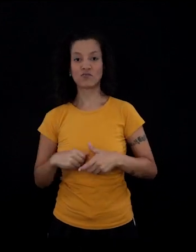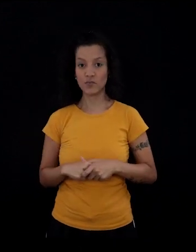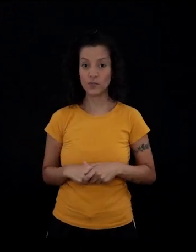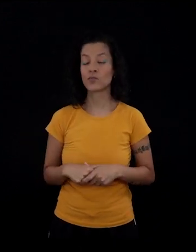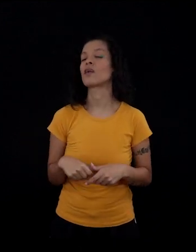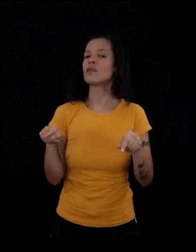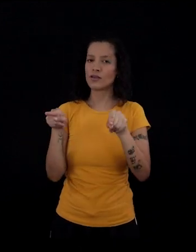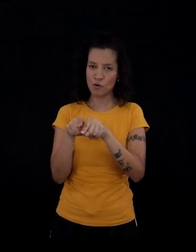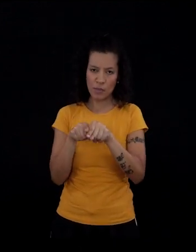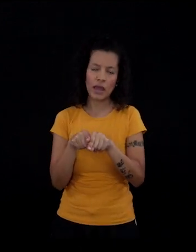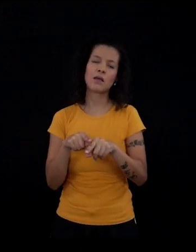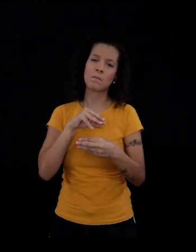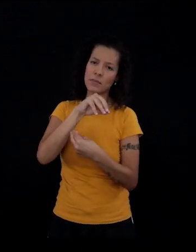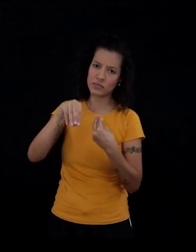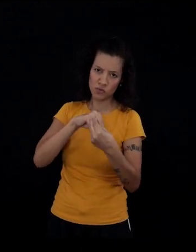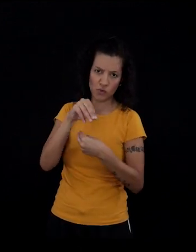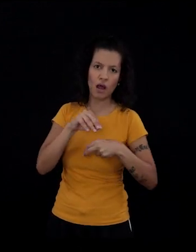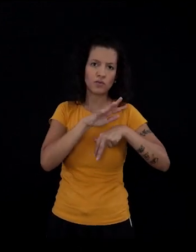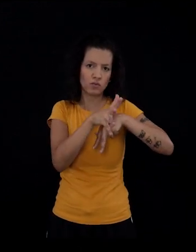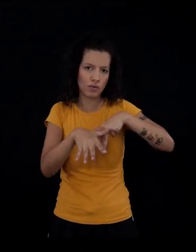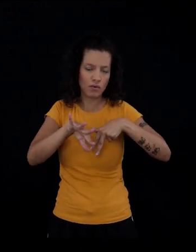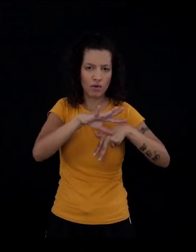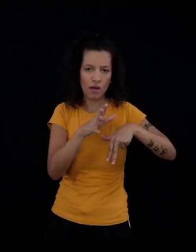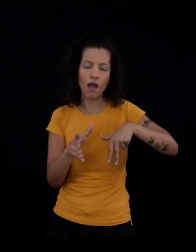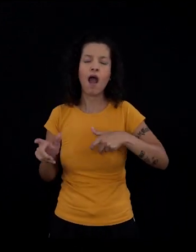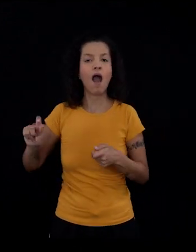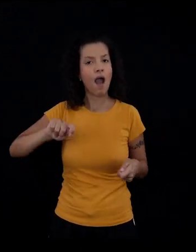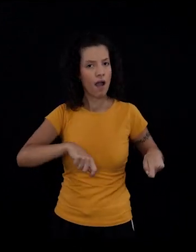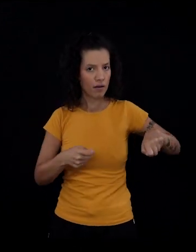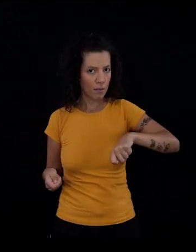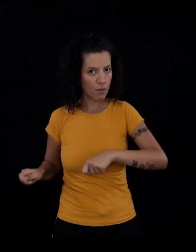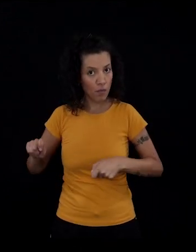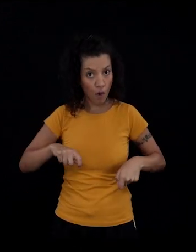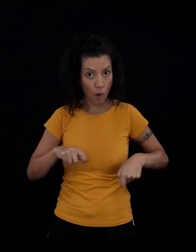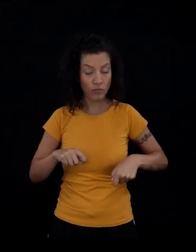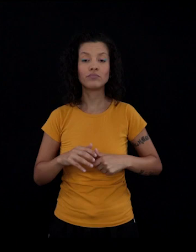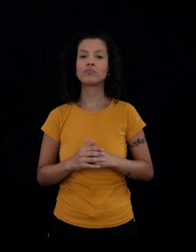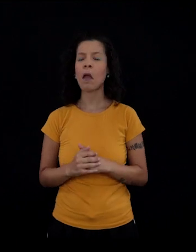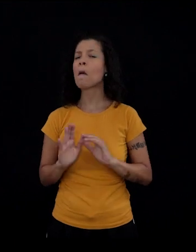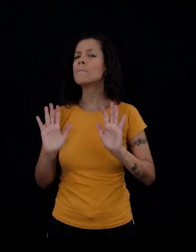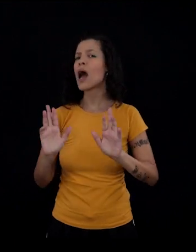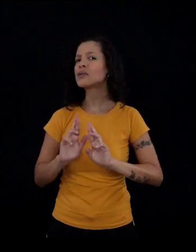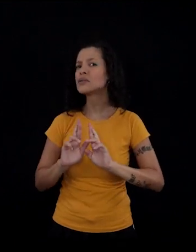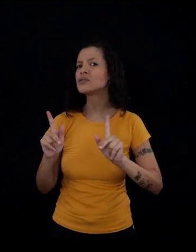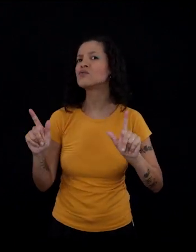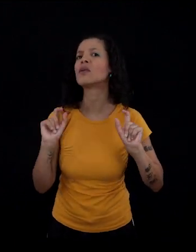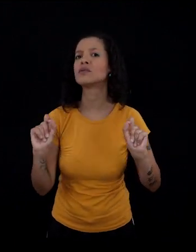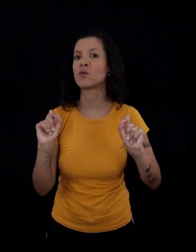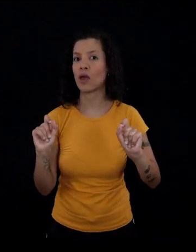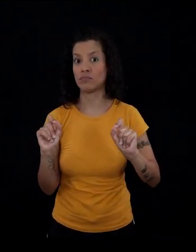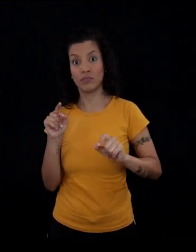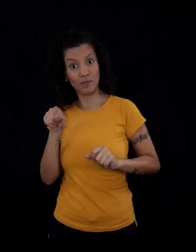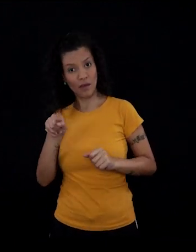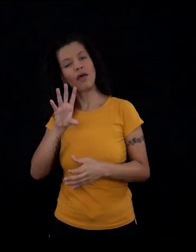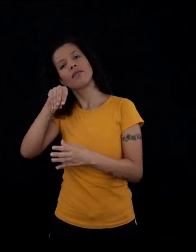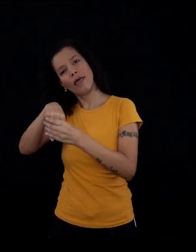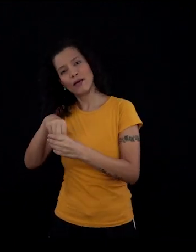tinha alguma coisa de carimbó, e o banguê se diferencia pelo uso dessas vozes,